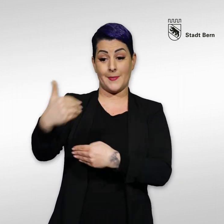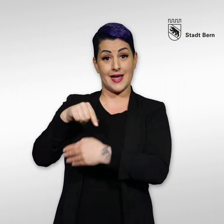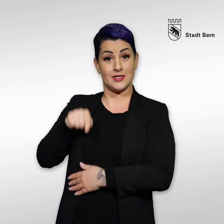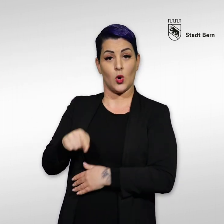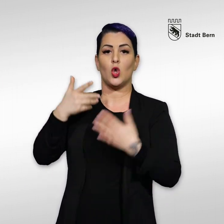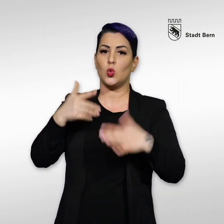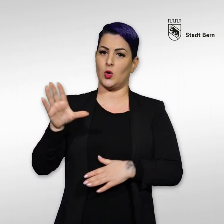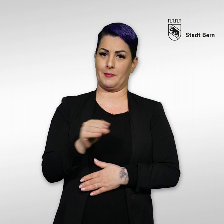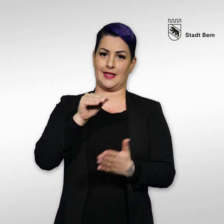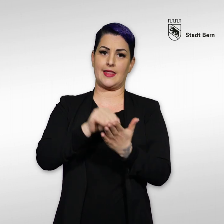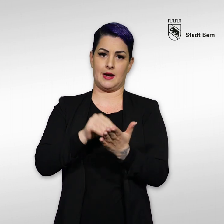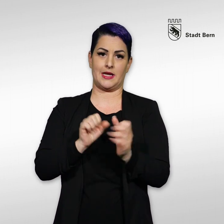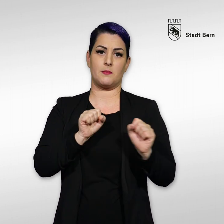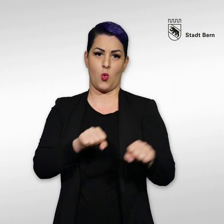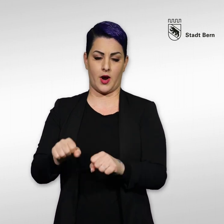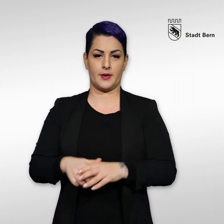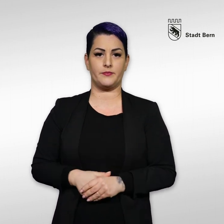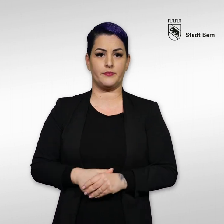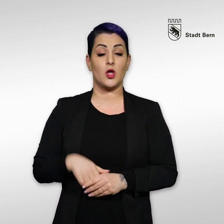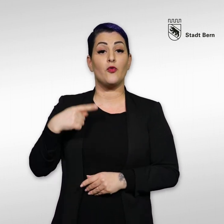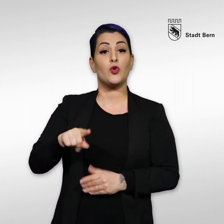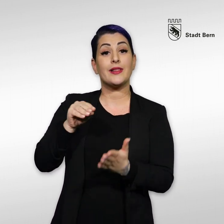Ein Besuch ist nur mit einem Termin möglich.